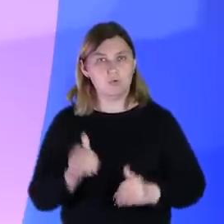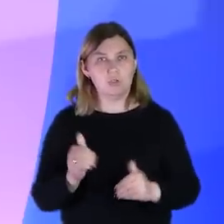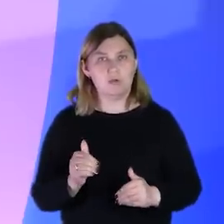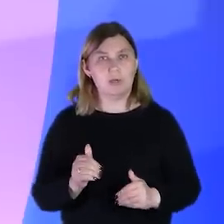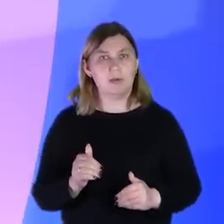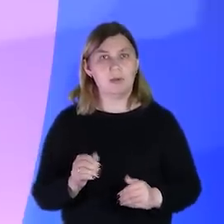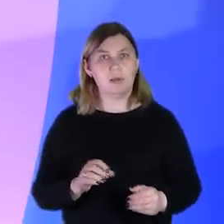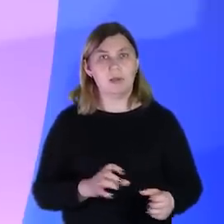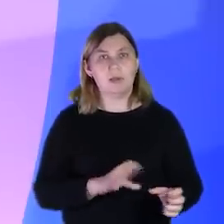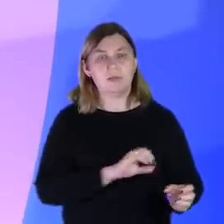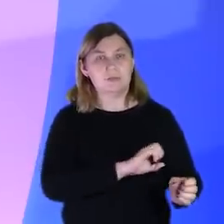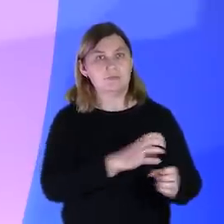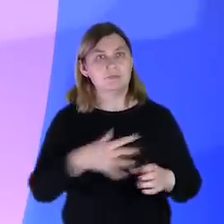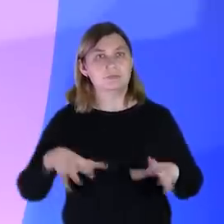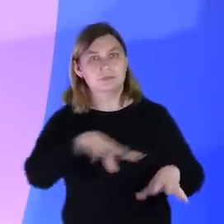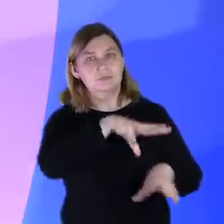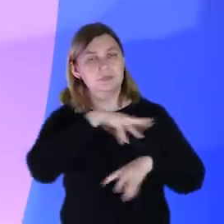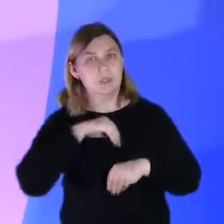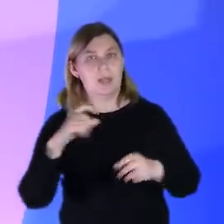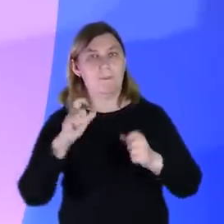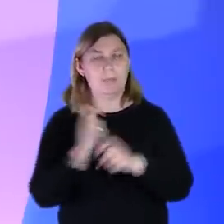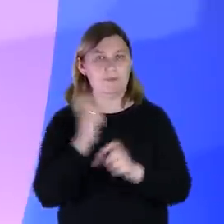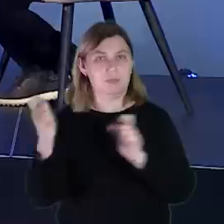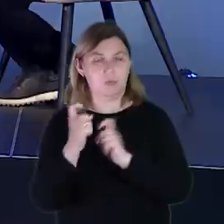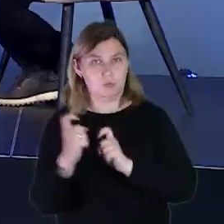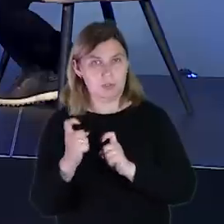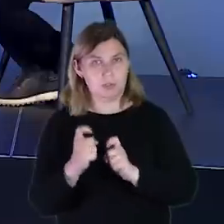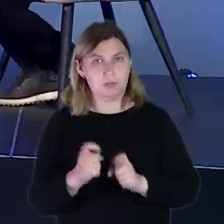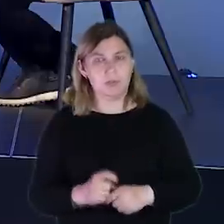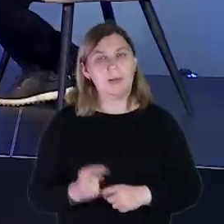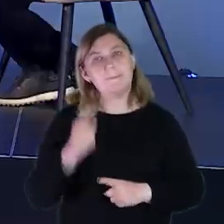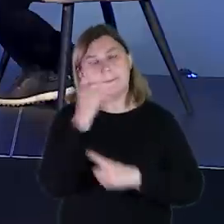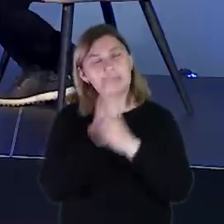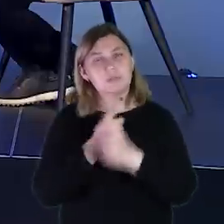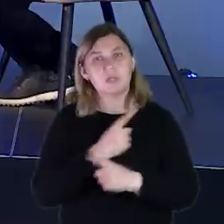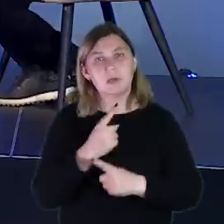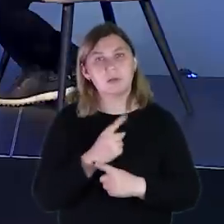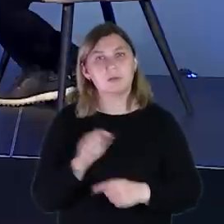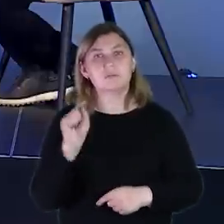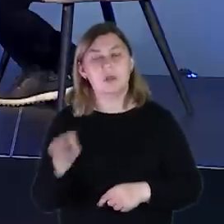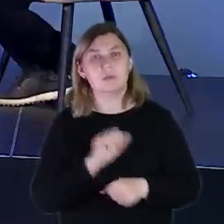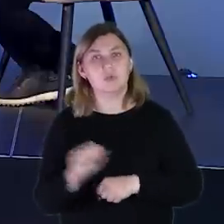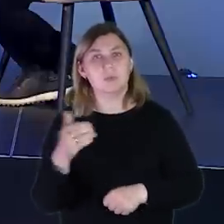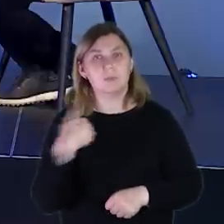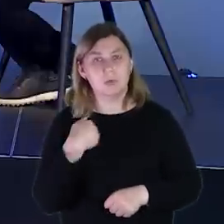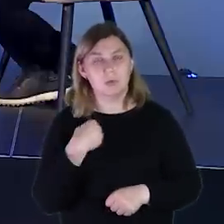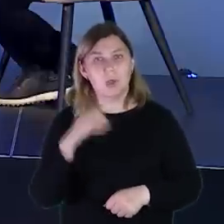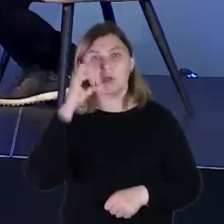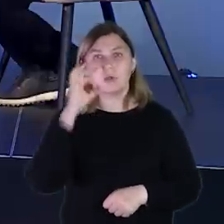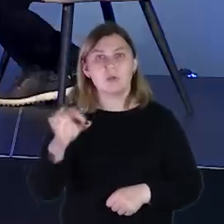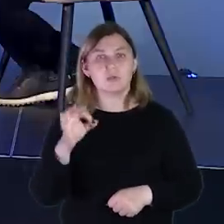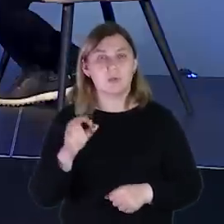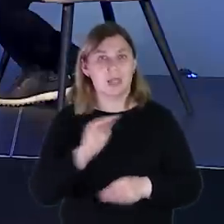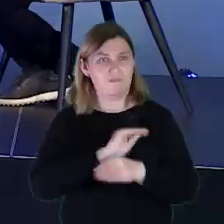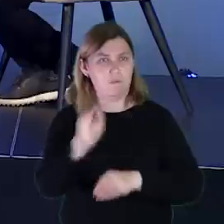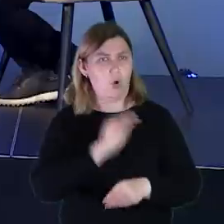przewerbowania przez stronę państwa sąsiedniego. I myślę, że to była kwestia dobrego wyszkolenia